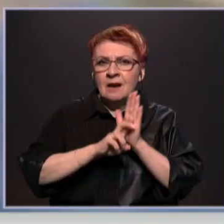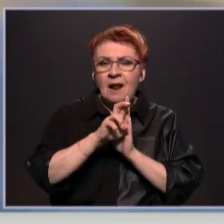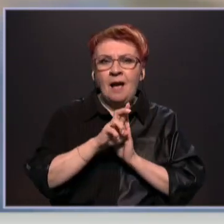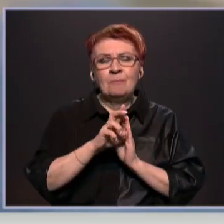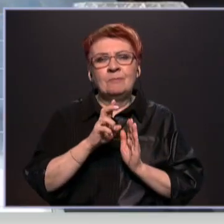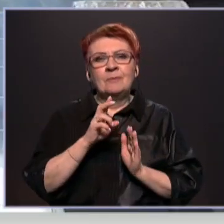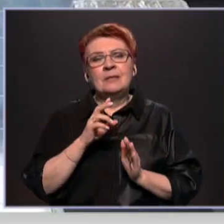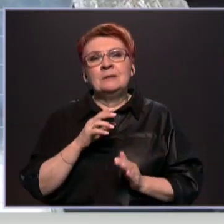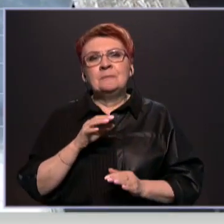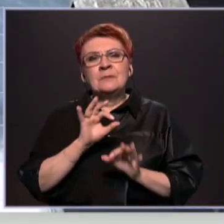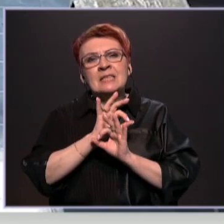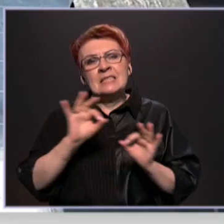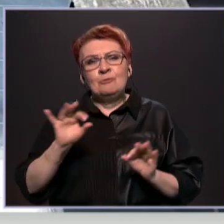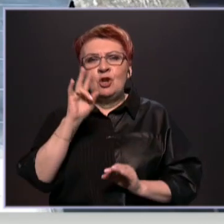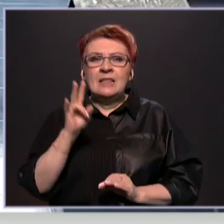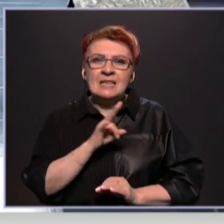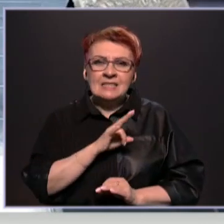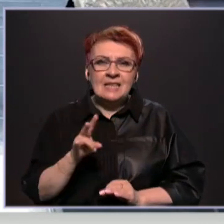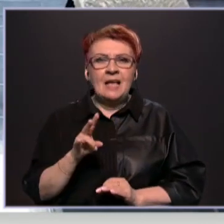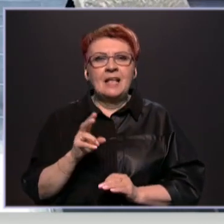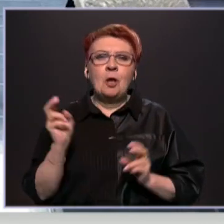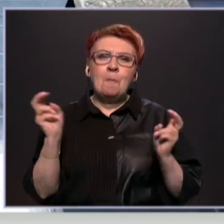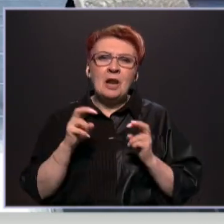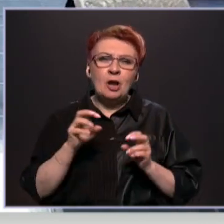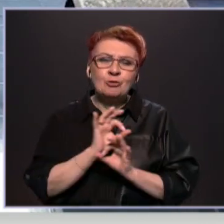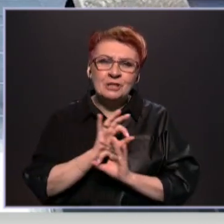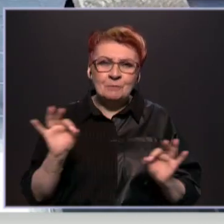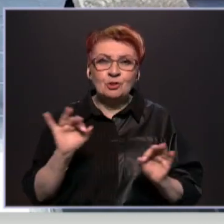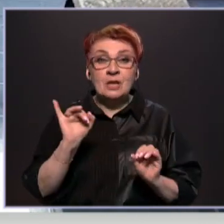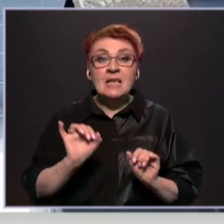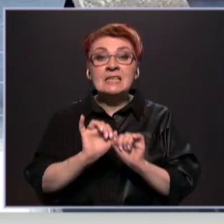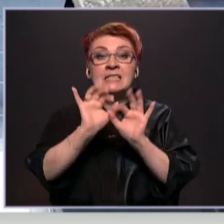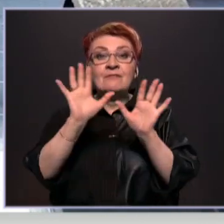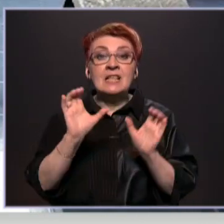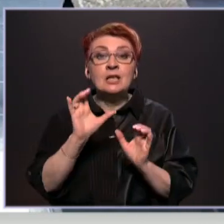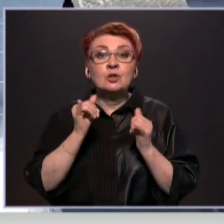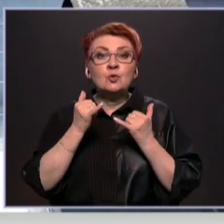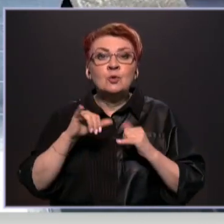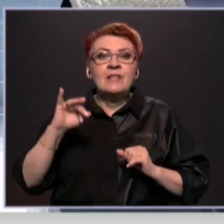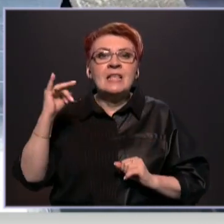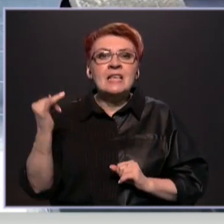красивый замечательный настоятель замечательные прихожане и святыни с удивительной историей иконы